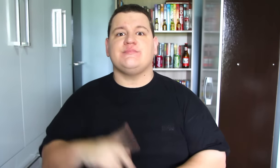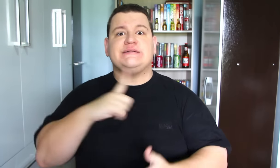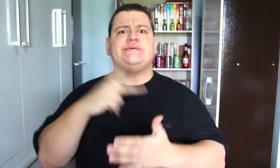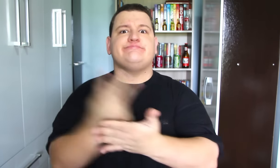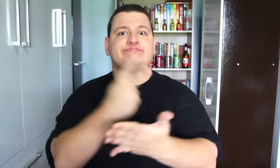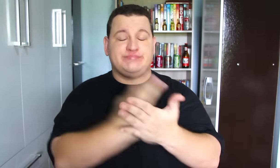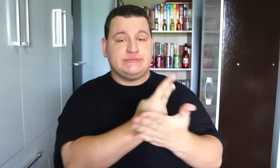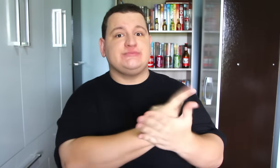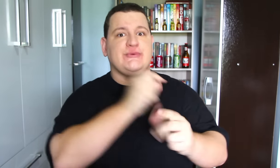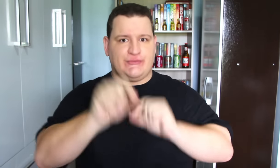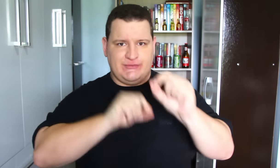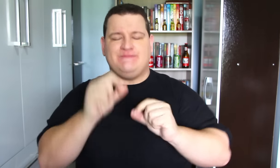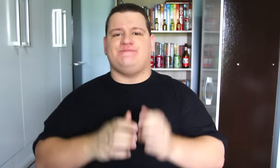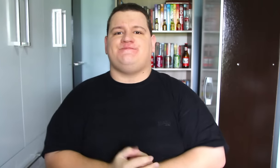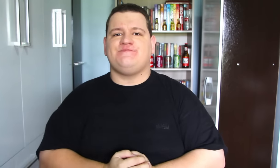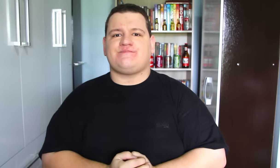Houve acontecimentos: